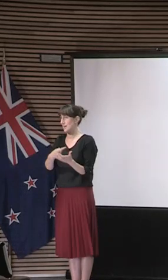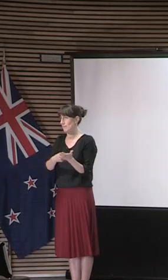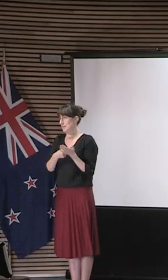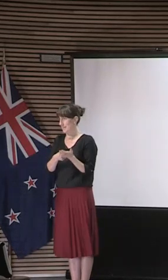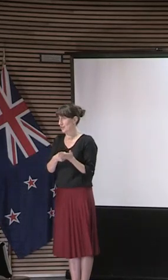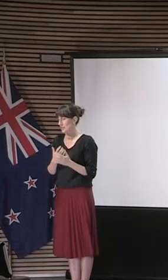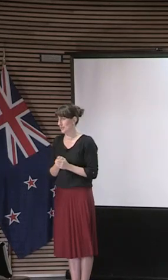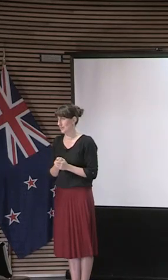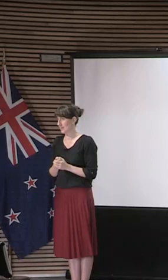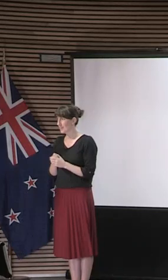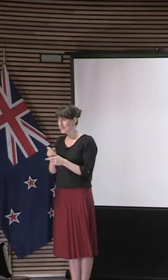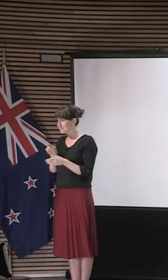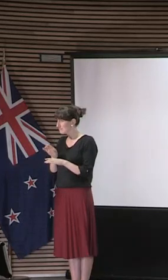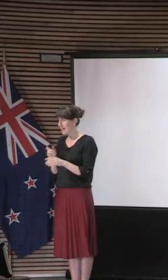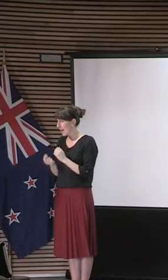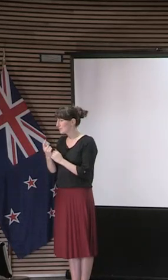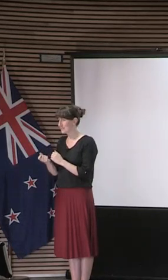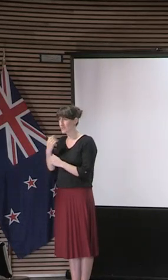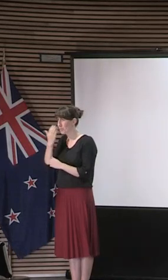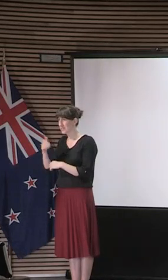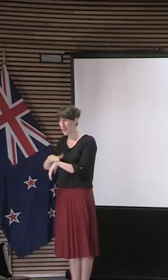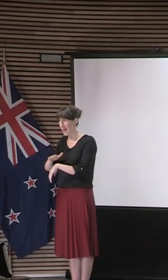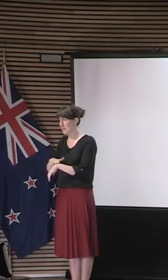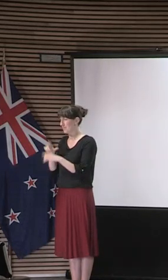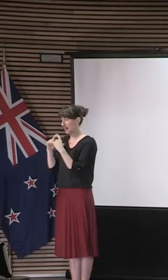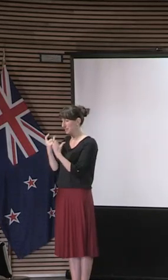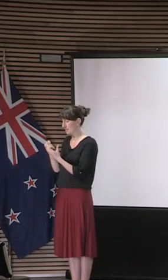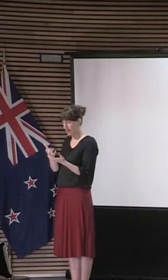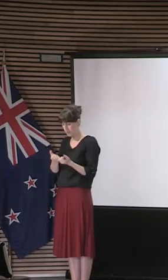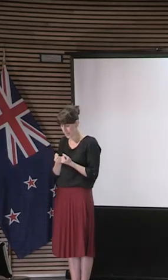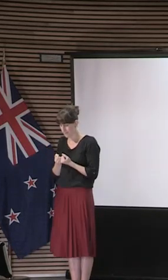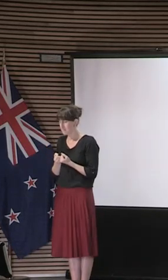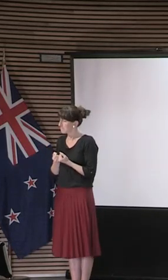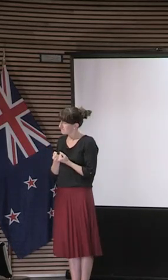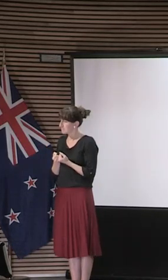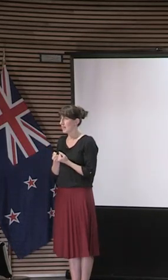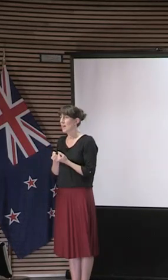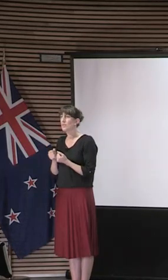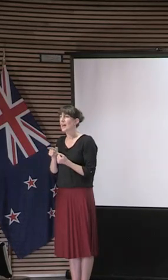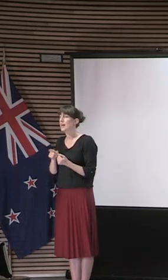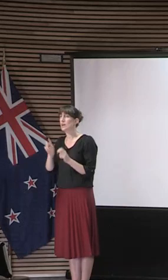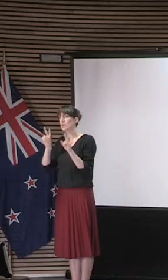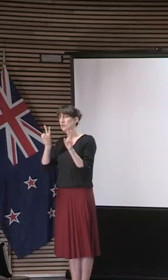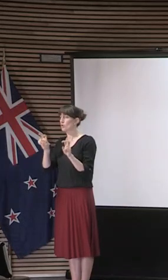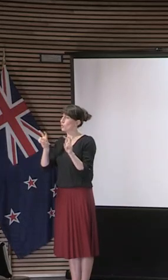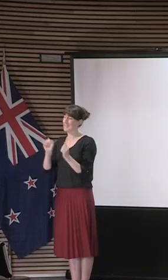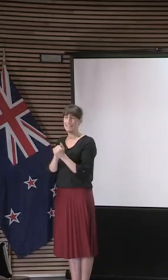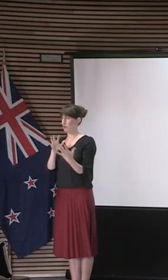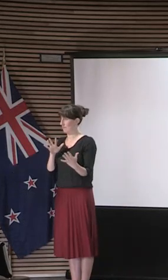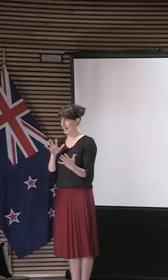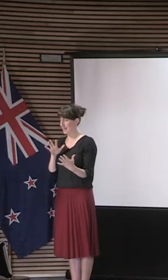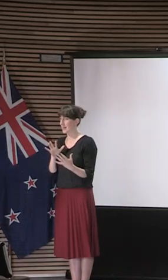na tetahi tari kei te katoa,